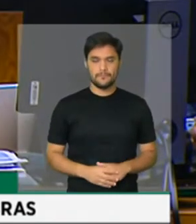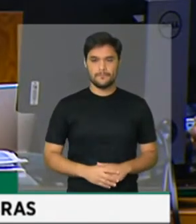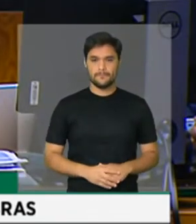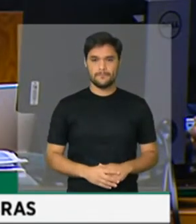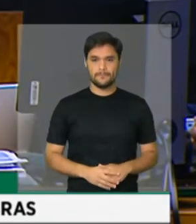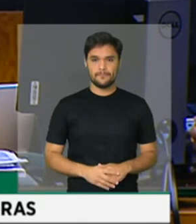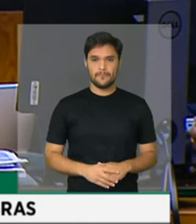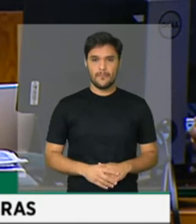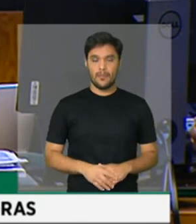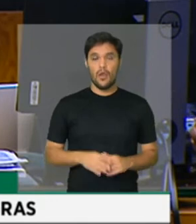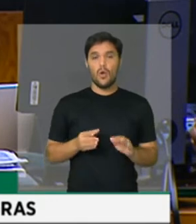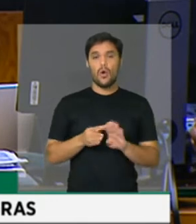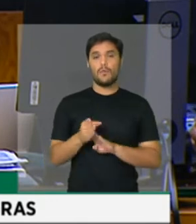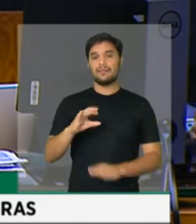MERCADO. ENCAREÇOENDO A TARIFA, ABRINDO MÃO DE